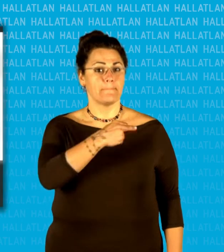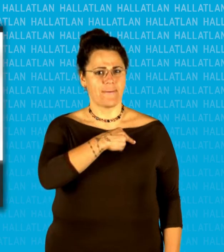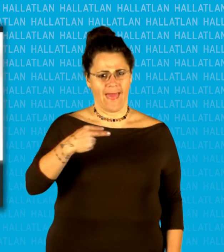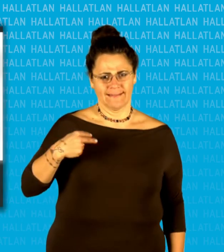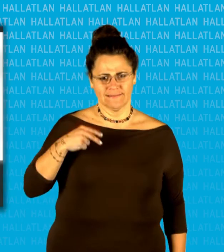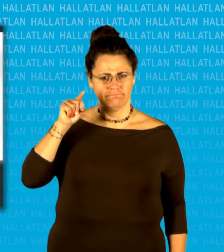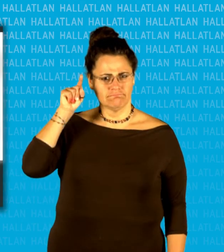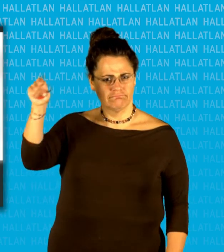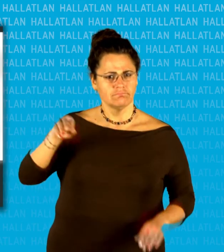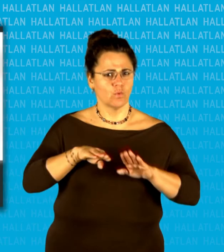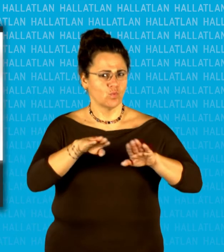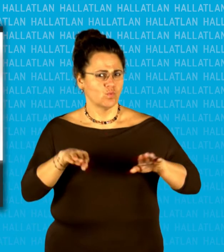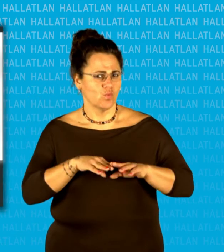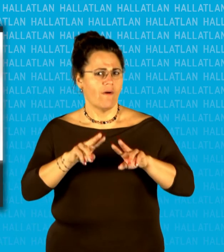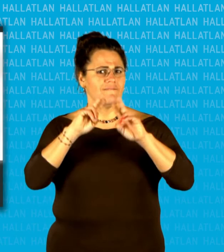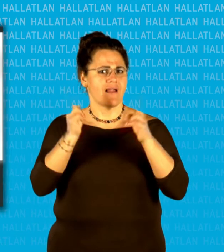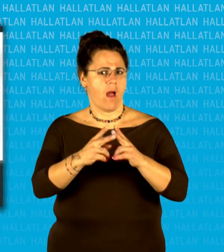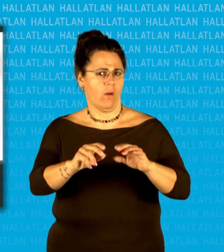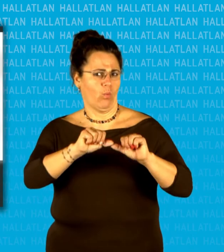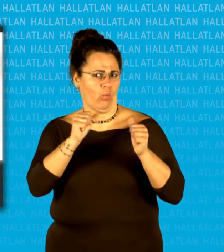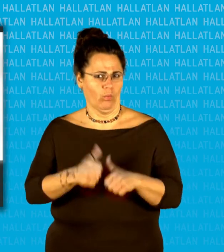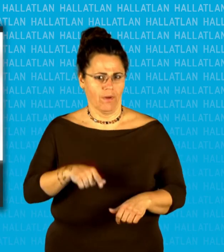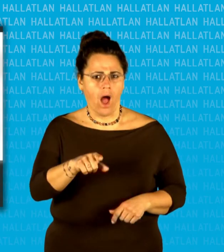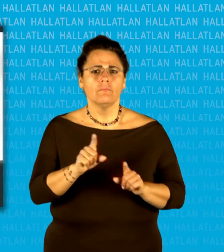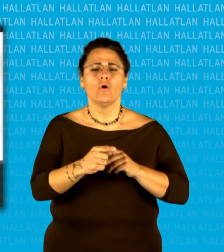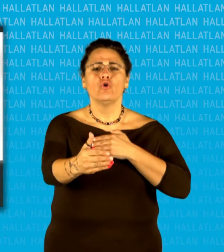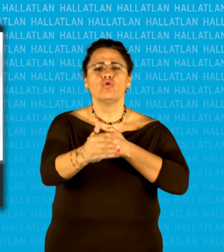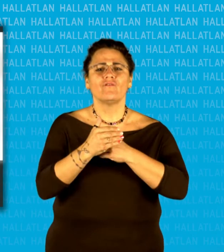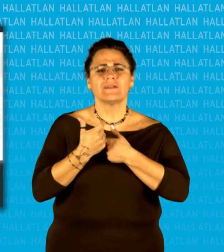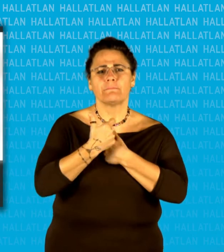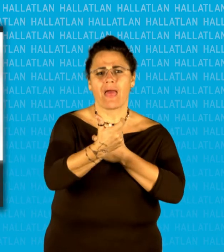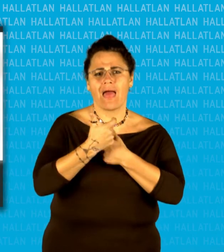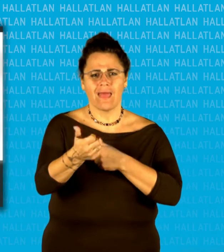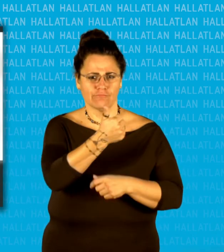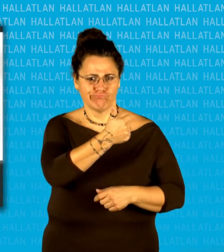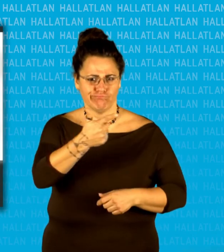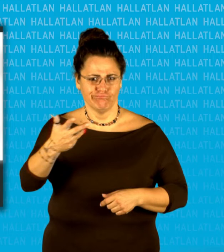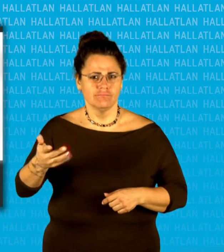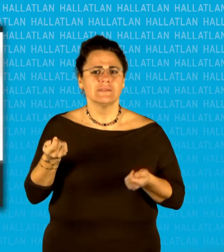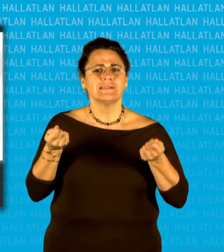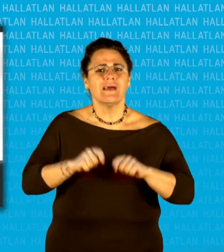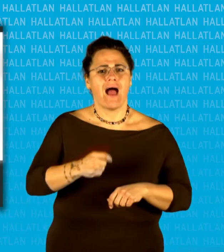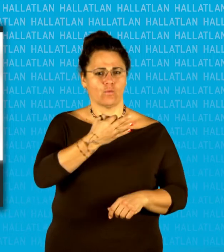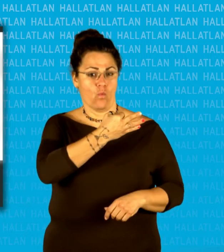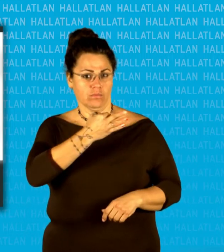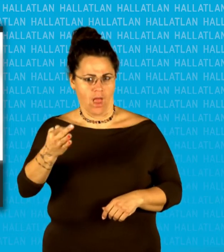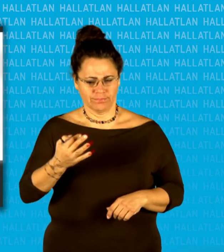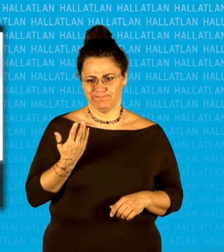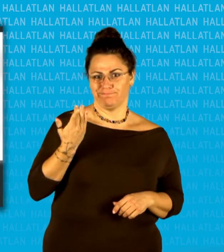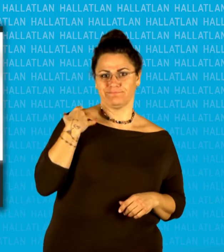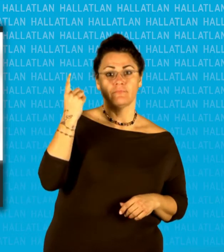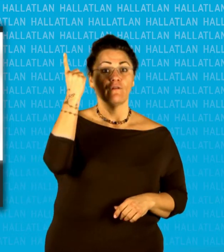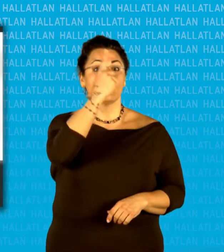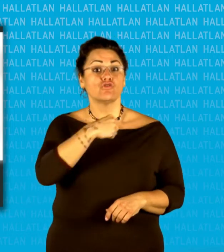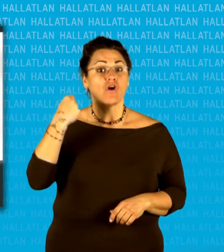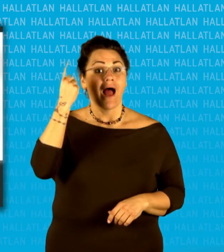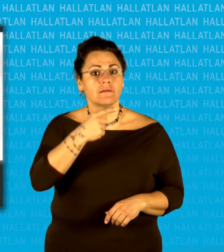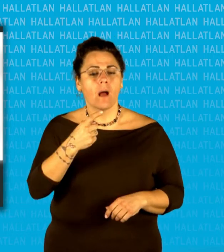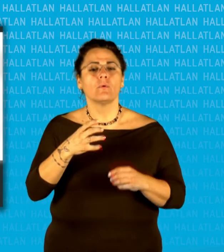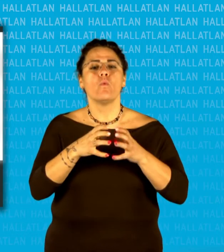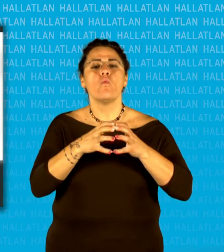Vasárnap az úszó világkupa-sorozat rövidpályás pekingi állomásának zárónapján.